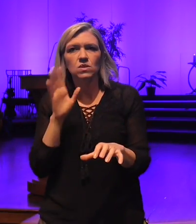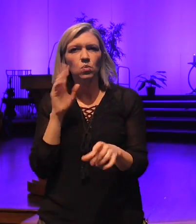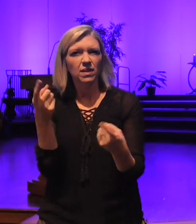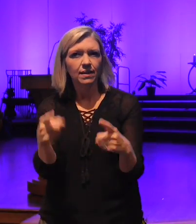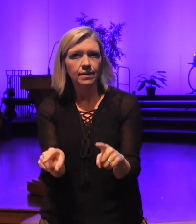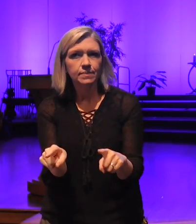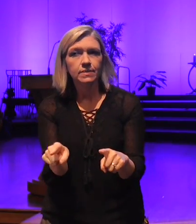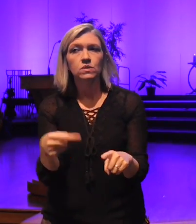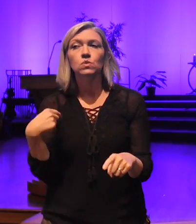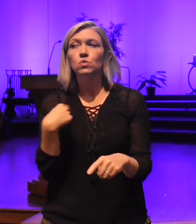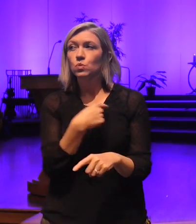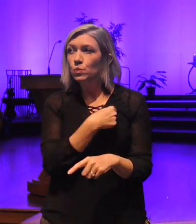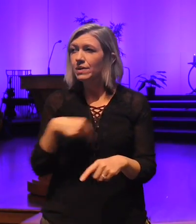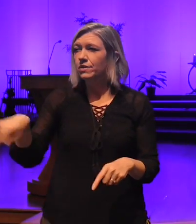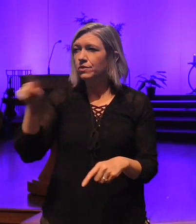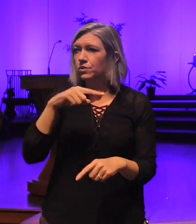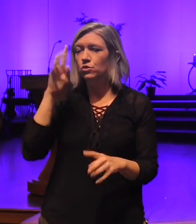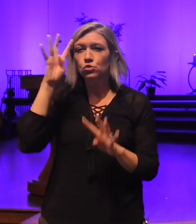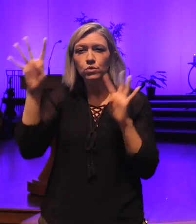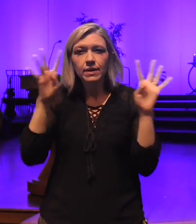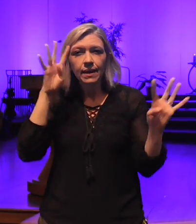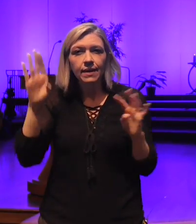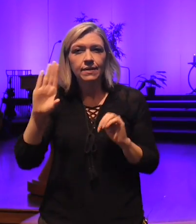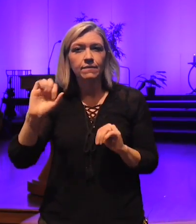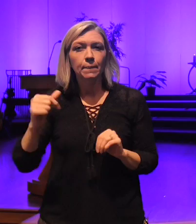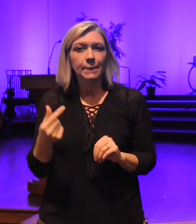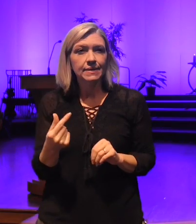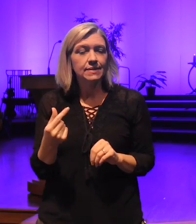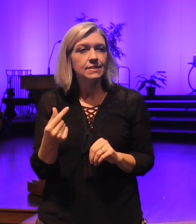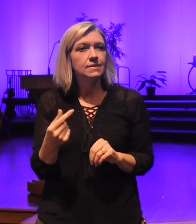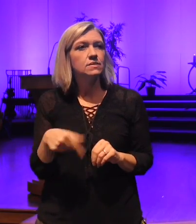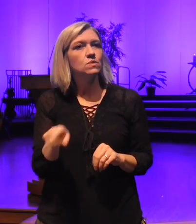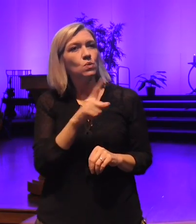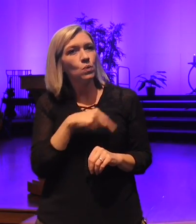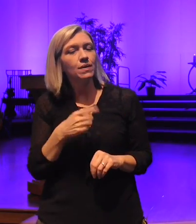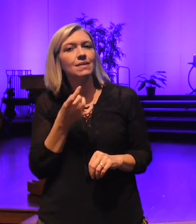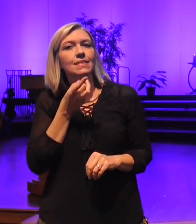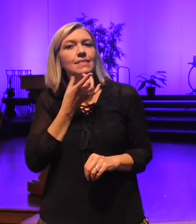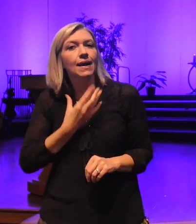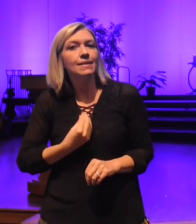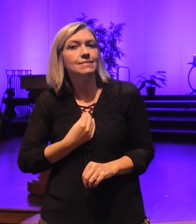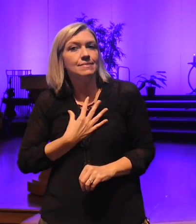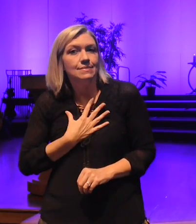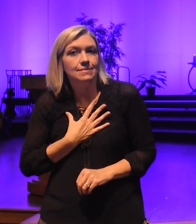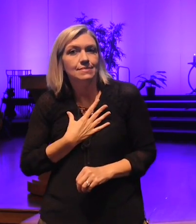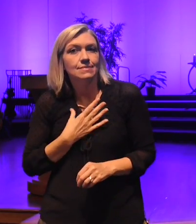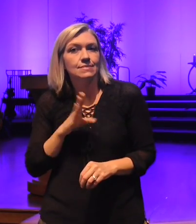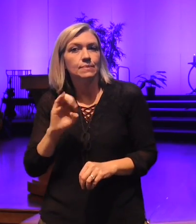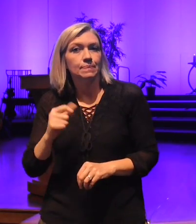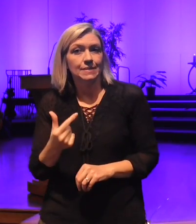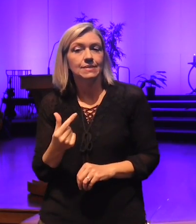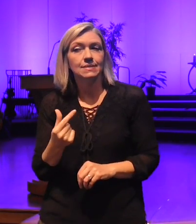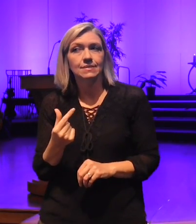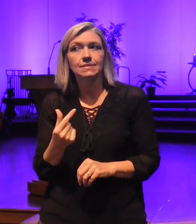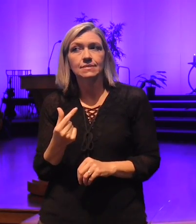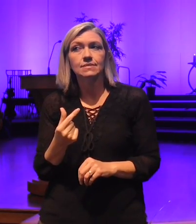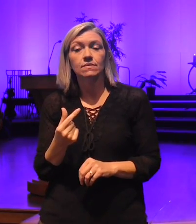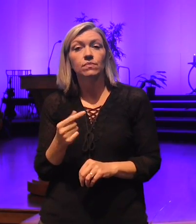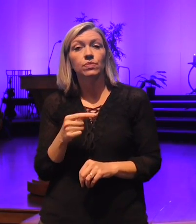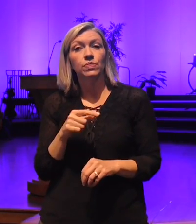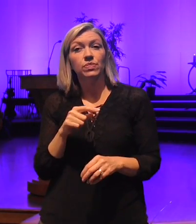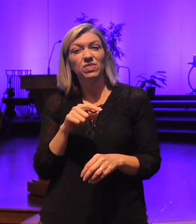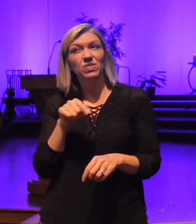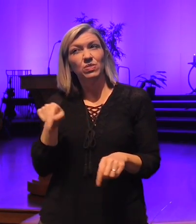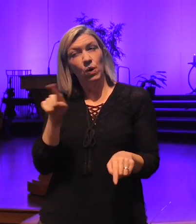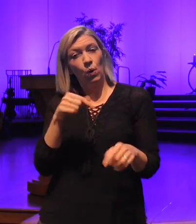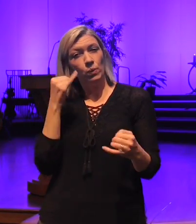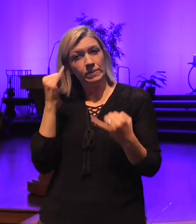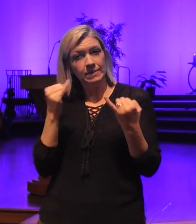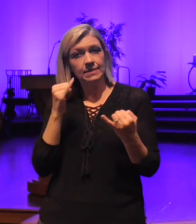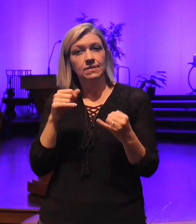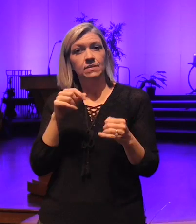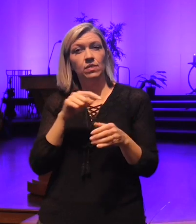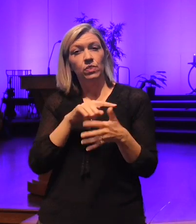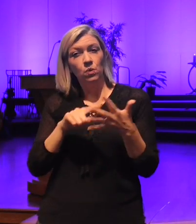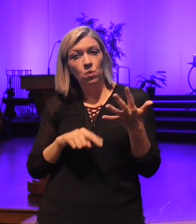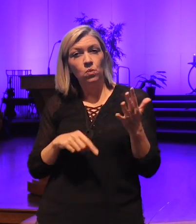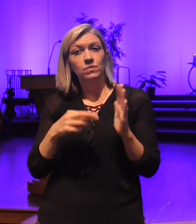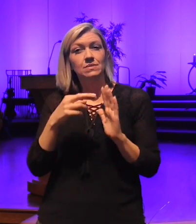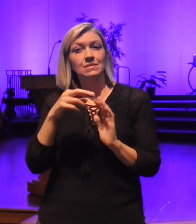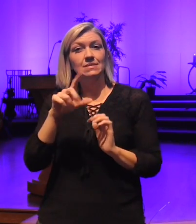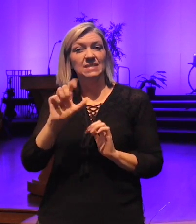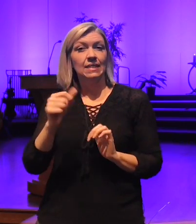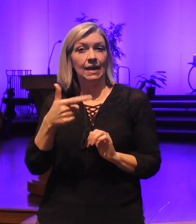seres creativos que seamos seres ligeros en esas piernas podemos caminar hacia adelante Quiero cerrar